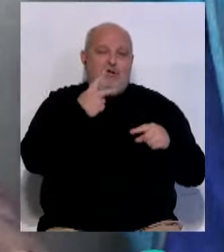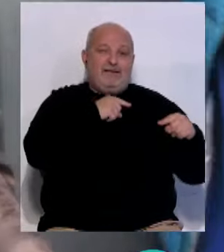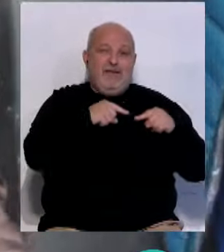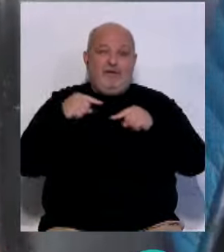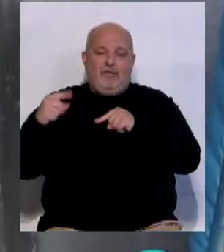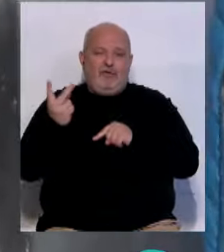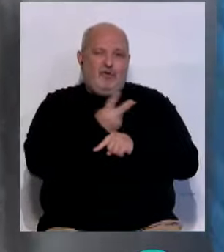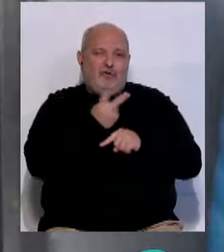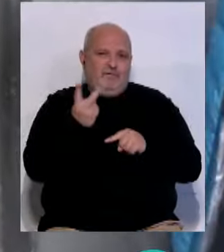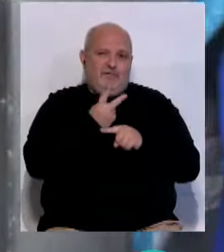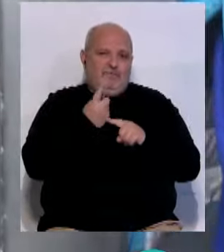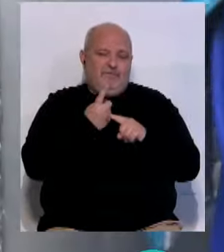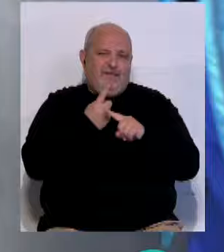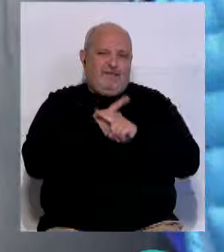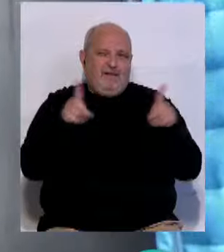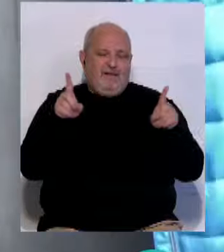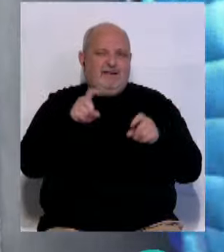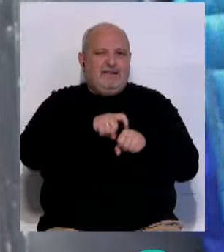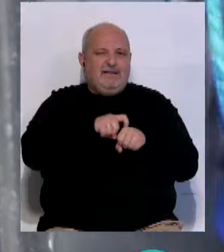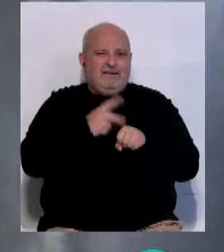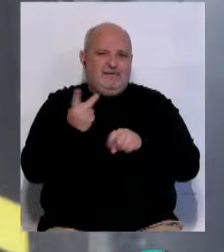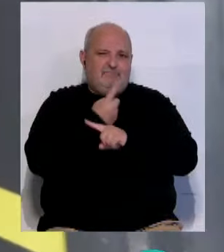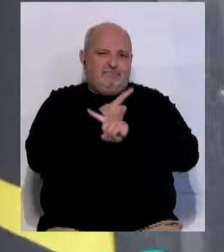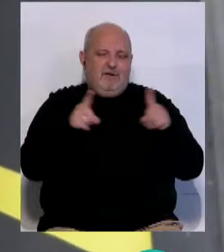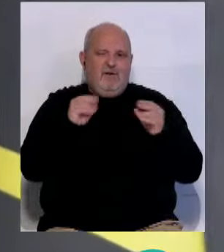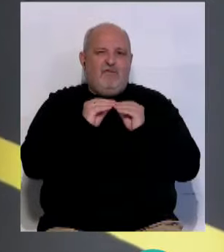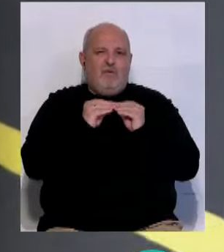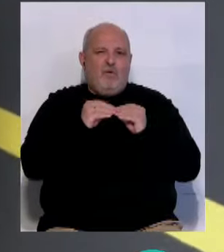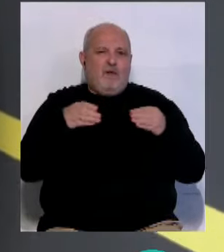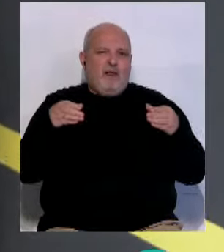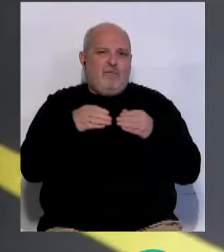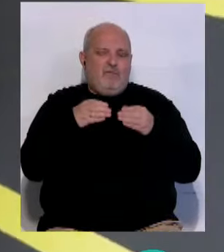totalmente Opuestos en cuanto a los caracteres y en cuanto a la forma de llevar un un vestuario No